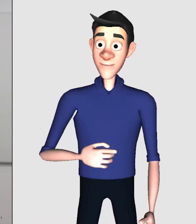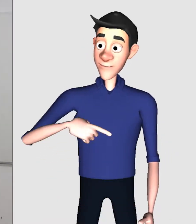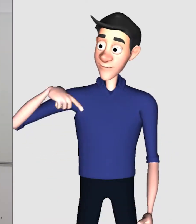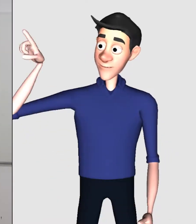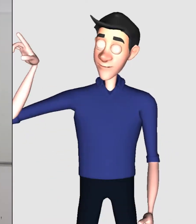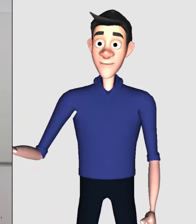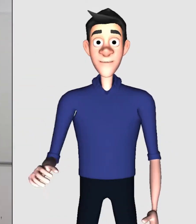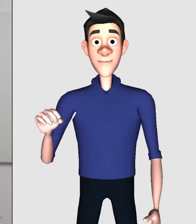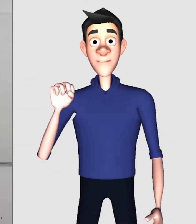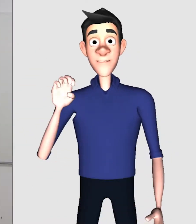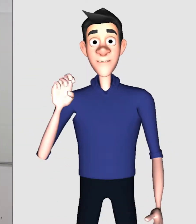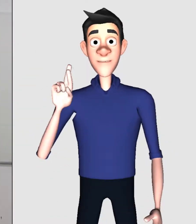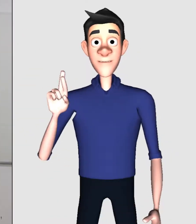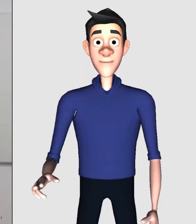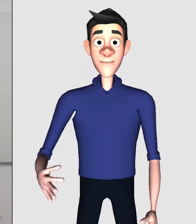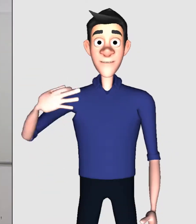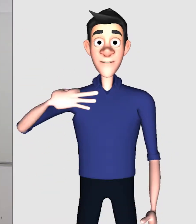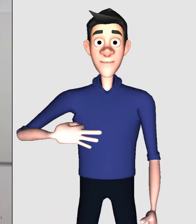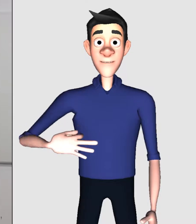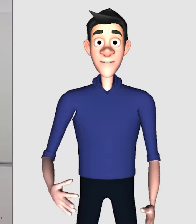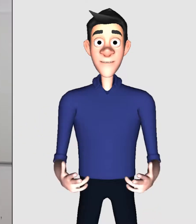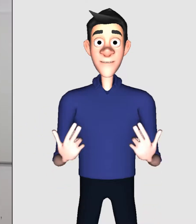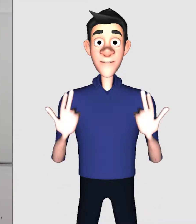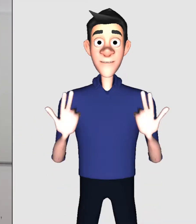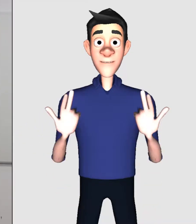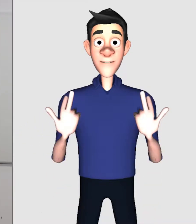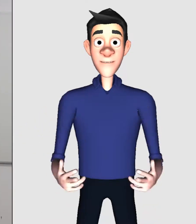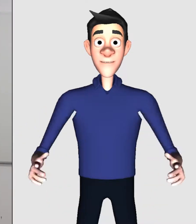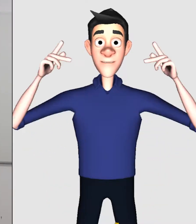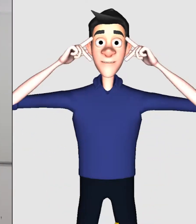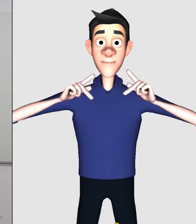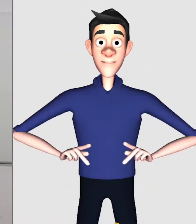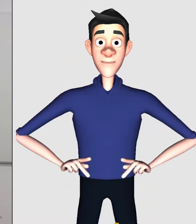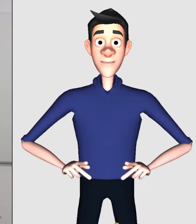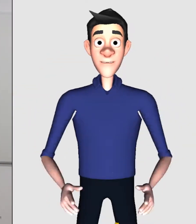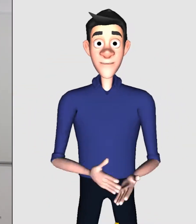porque ela vai ser exatamente igual uma posição inicial conferida quando ela cair